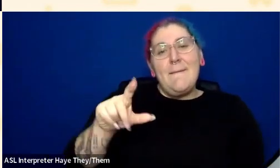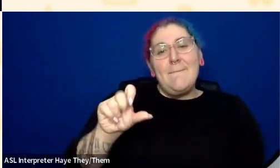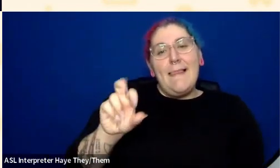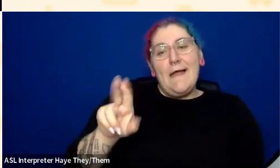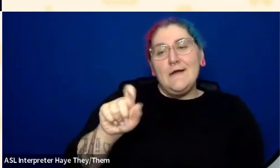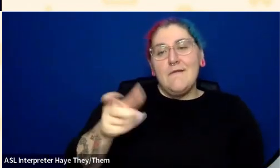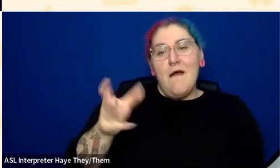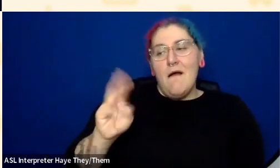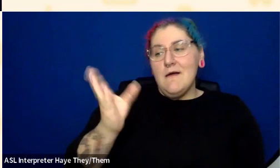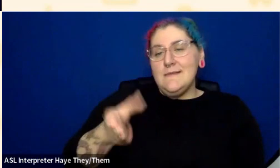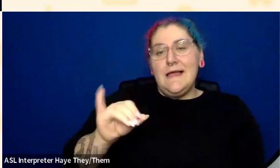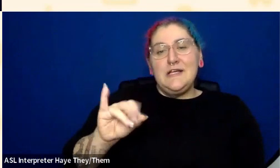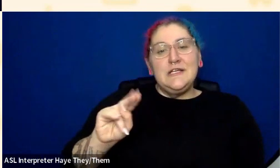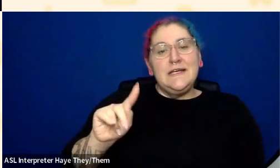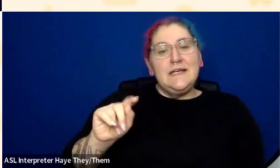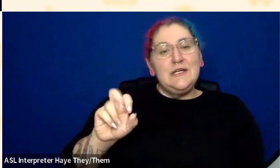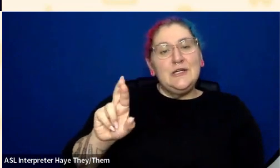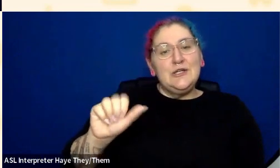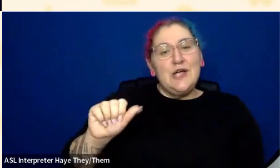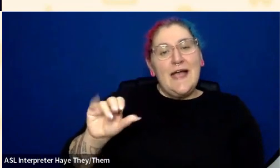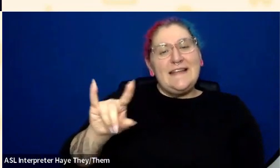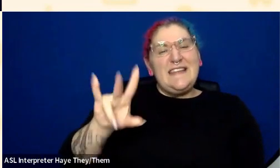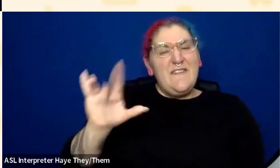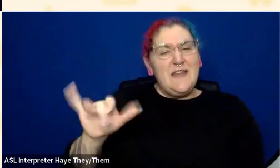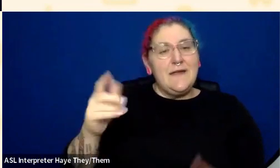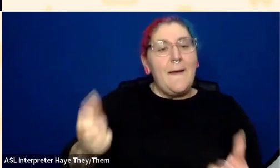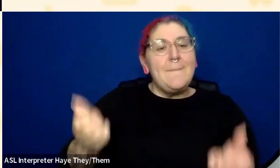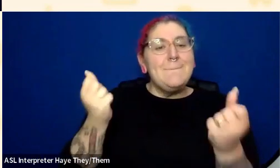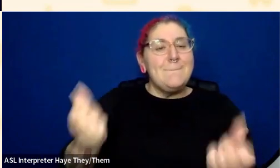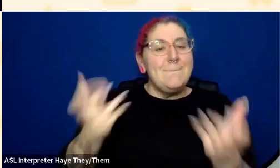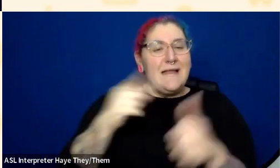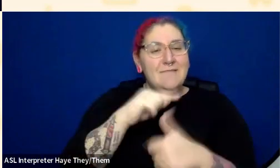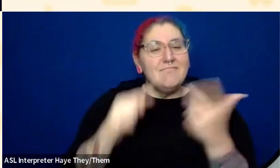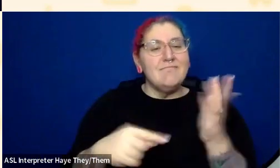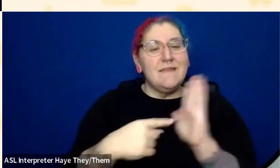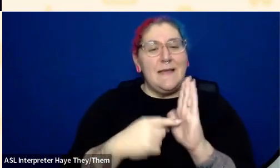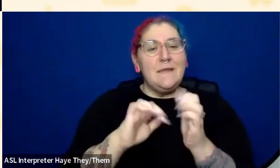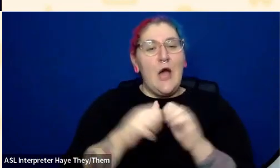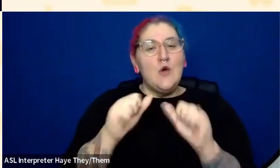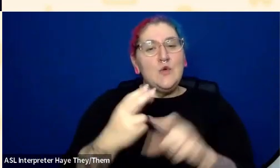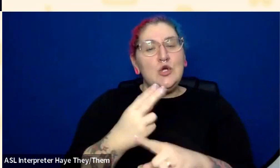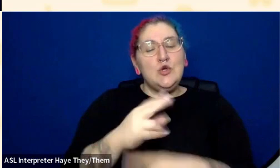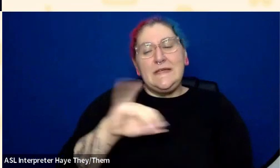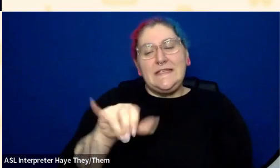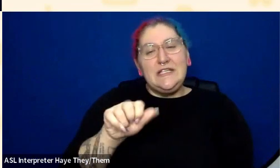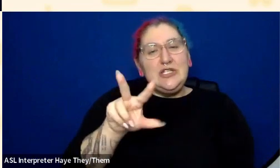que puedes usar JavaScript para interactuar con sus elementos. Básicamente, para mí, es algo sencillo.